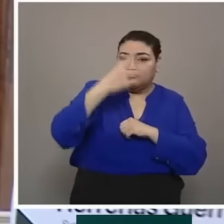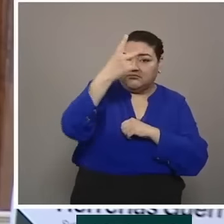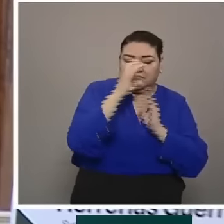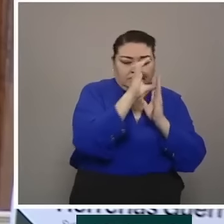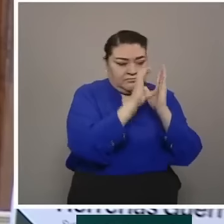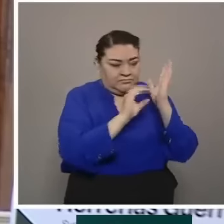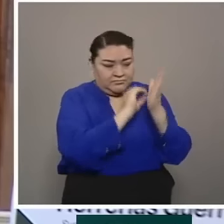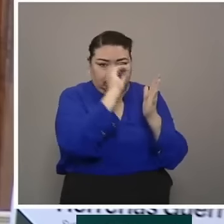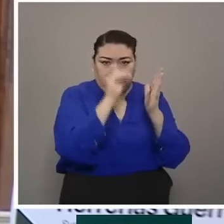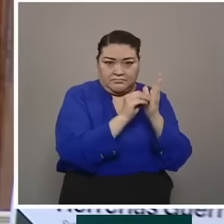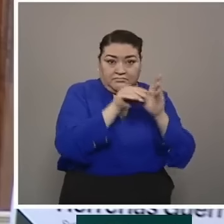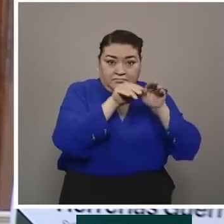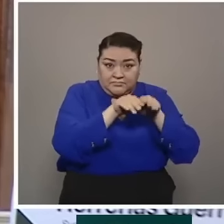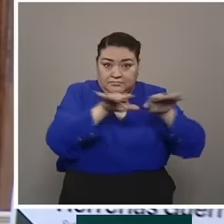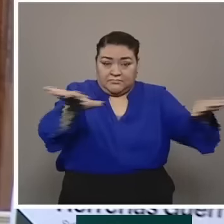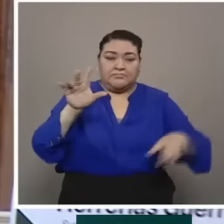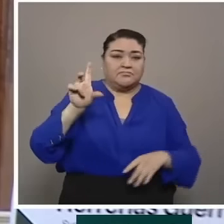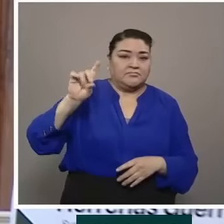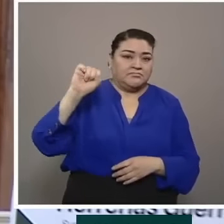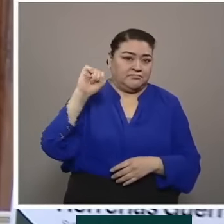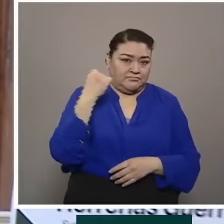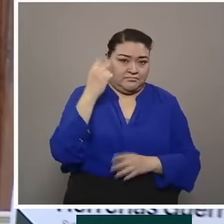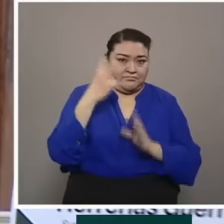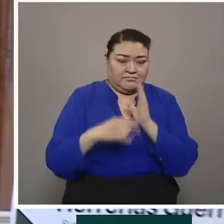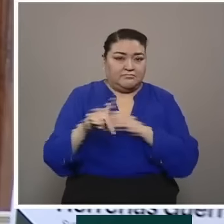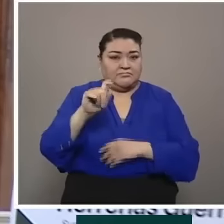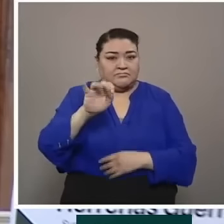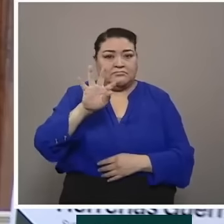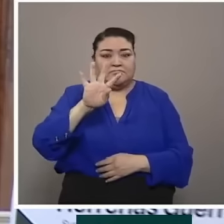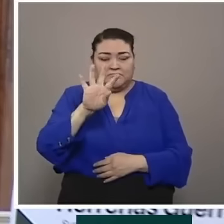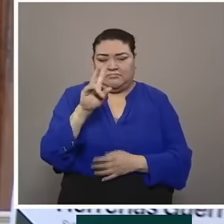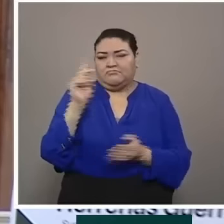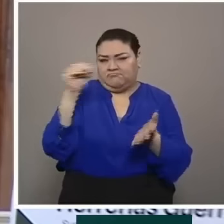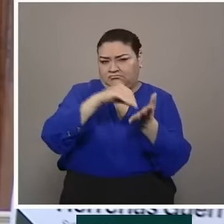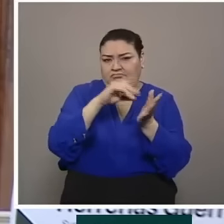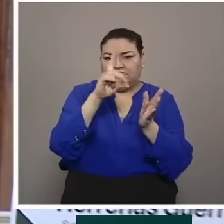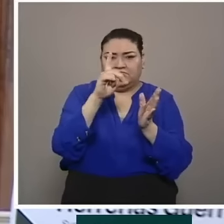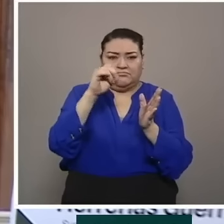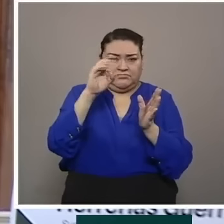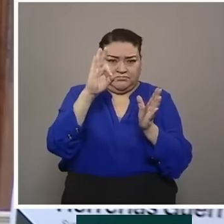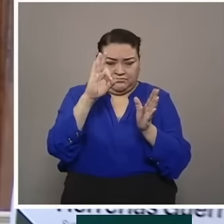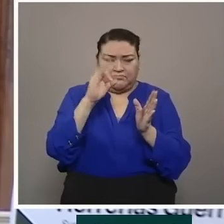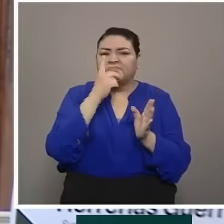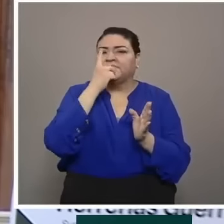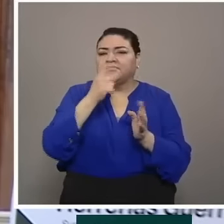el 30 de septiembre de 2024 en el Diario Oficial establece que las autoridades de los tres órdenes